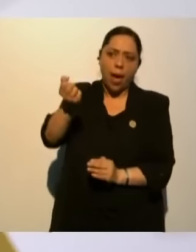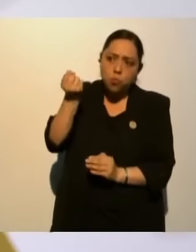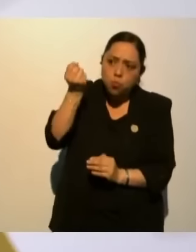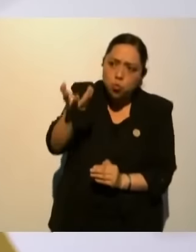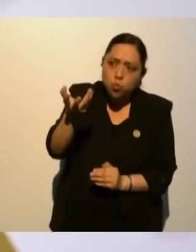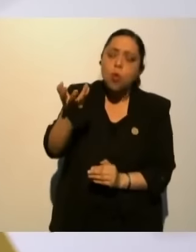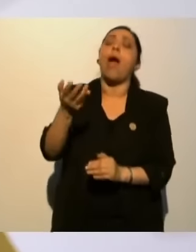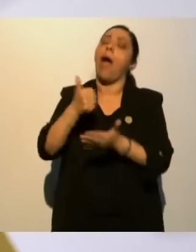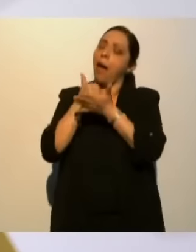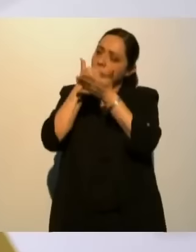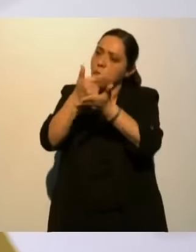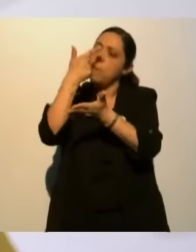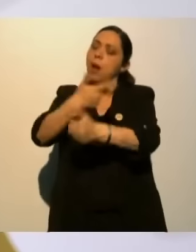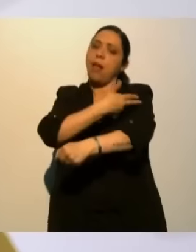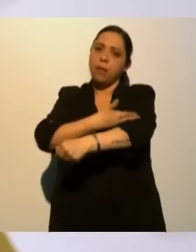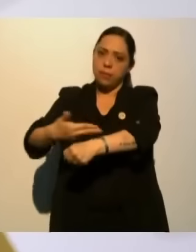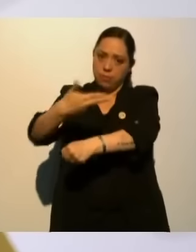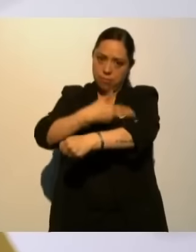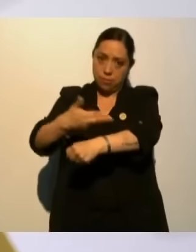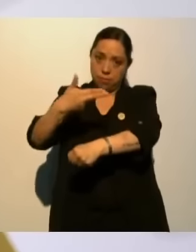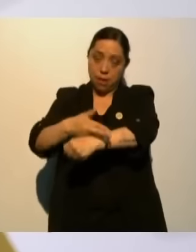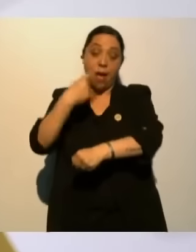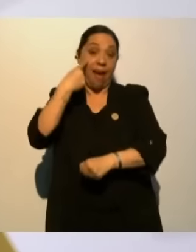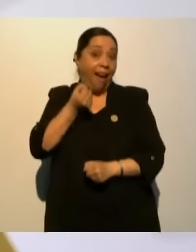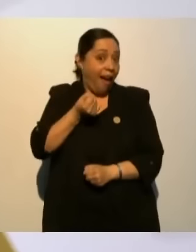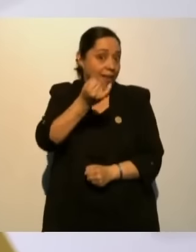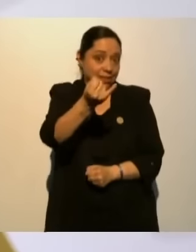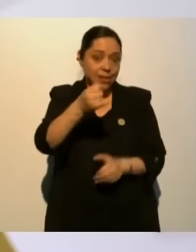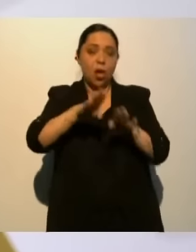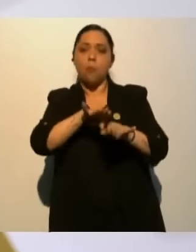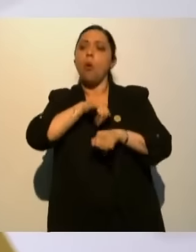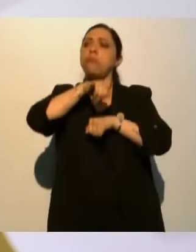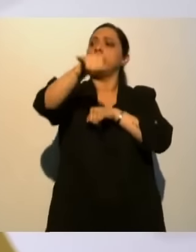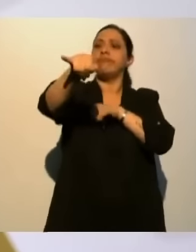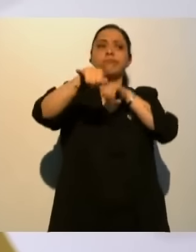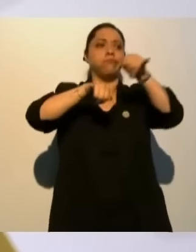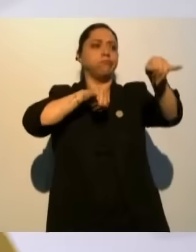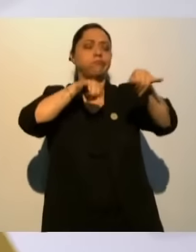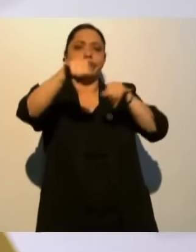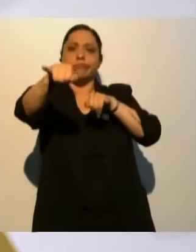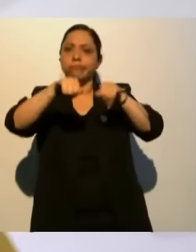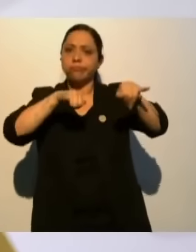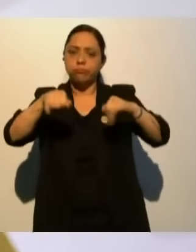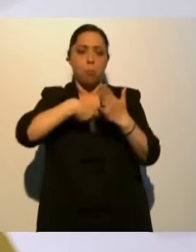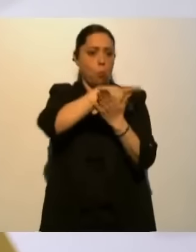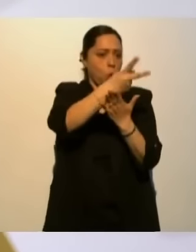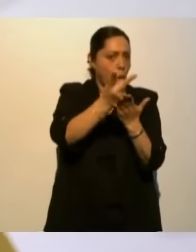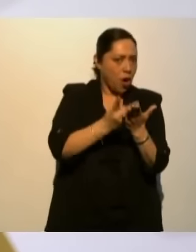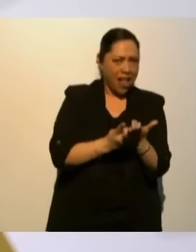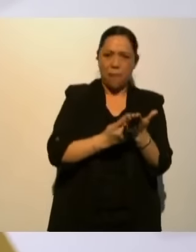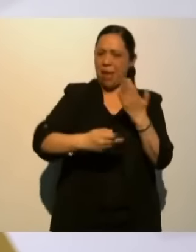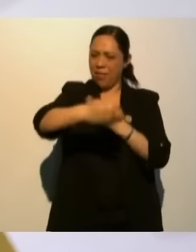llevamos a las comunidades y colonias toda la oferta de programas y acciones federales en